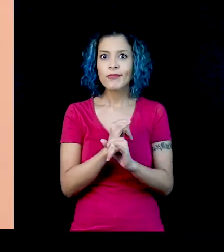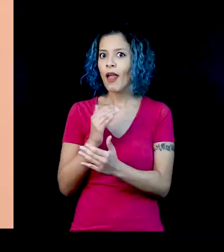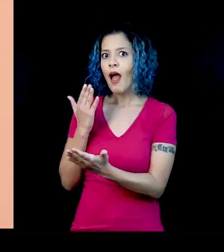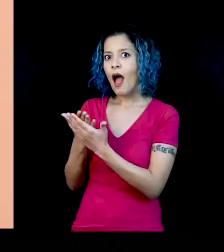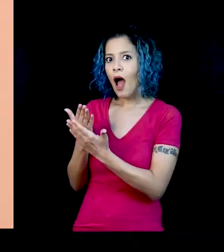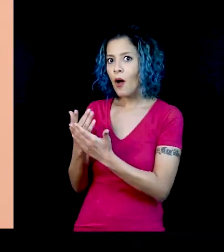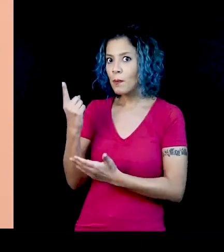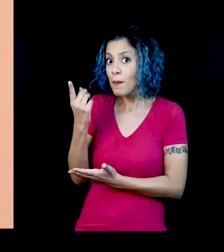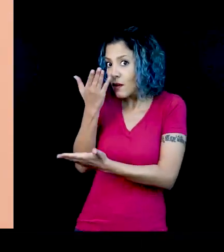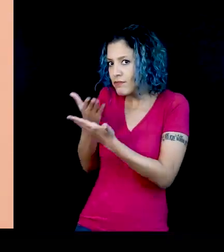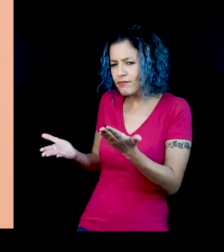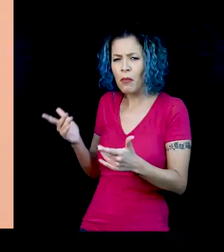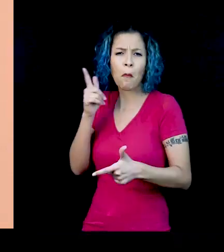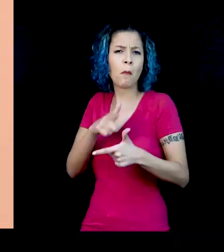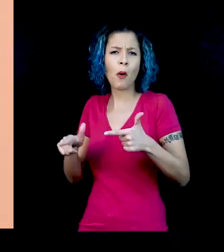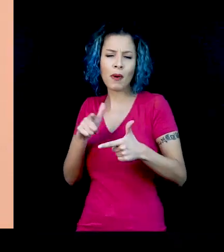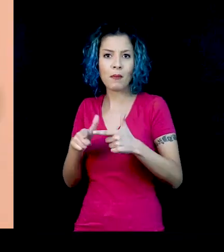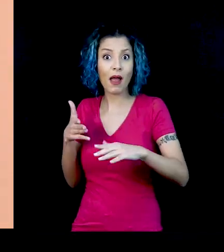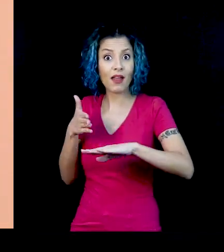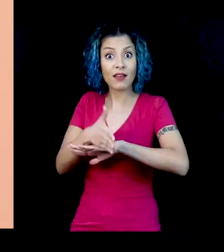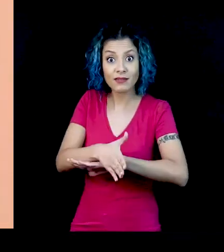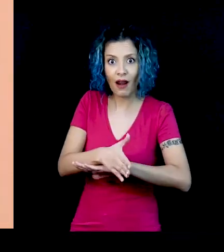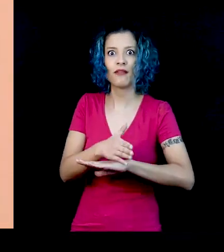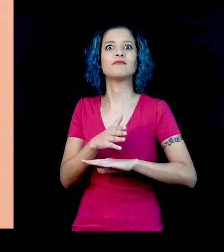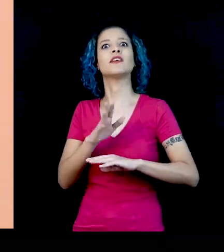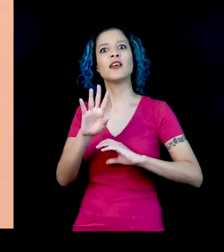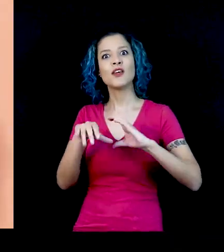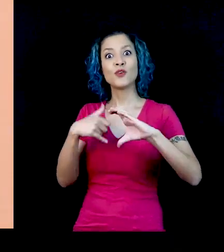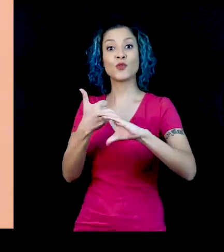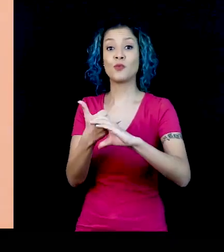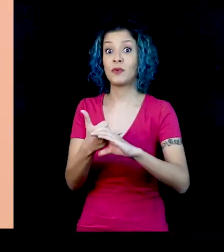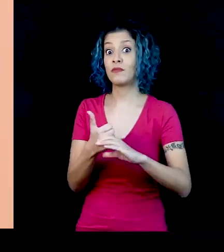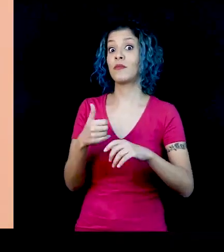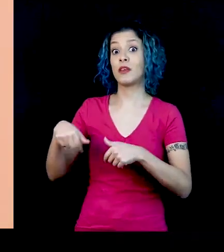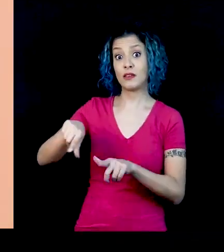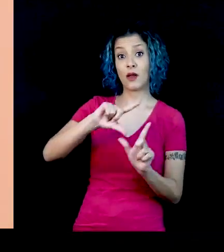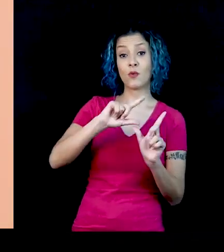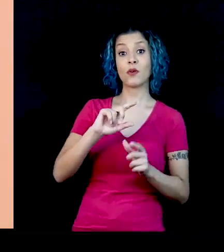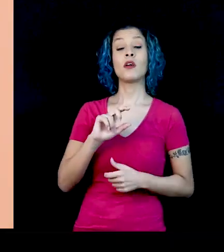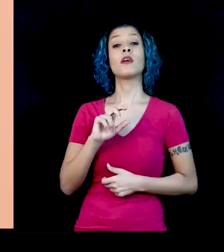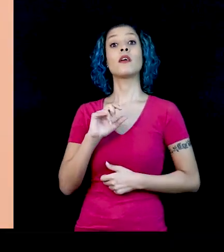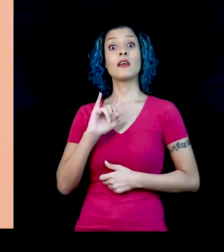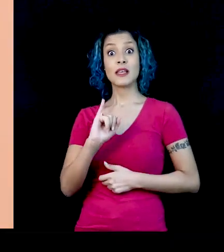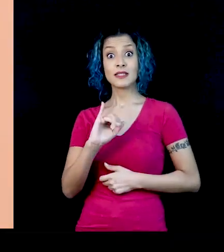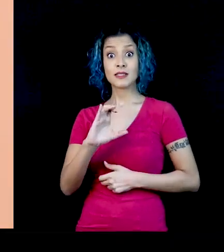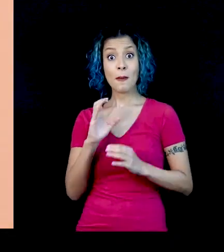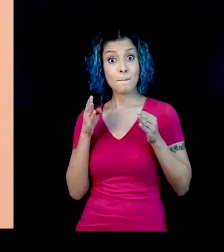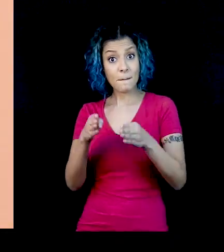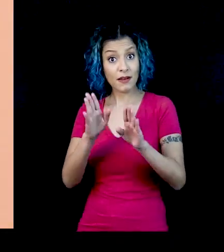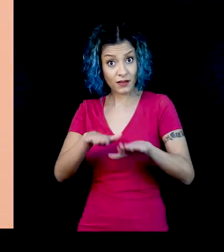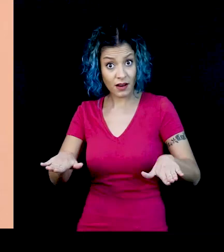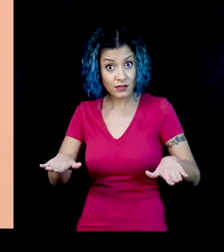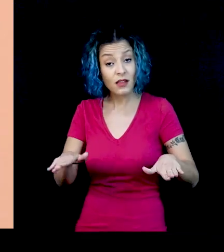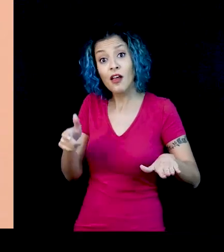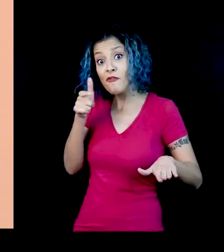é só acessar o canal do Itaú Cultural, #ICparacrianças. Em cada vídeo um tema diferente.